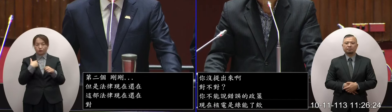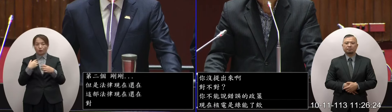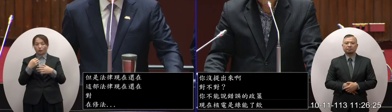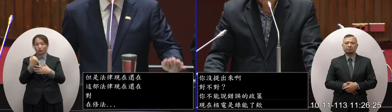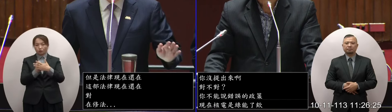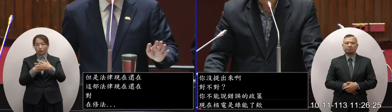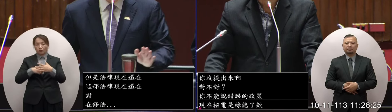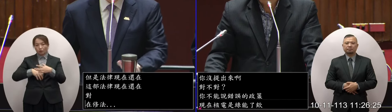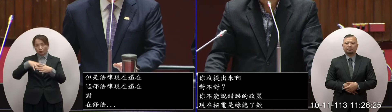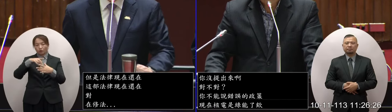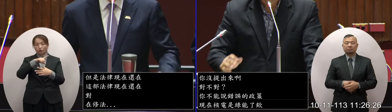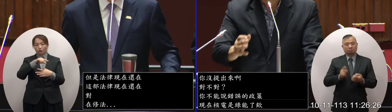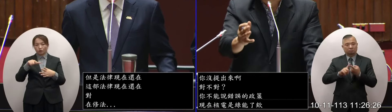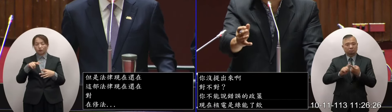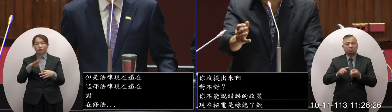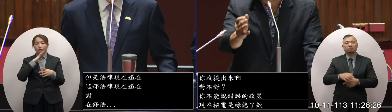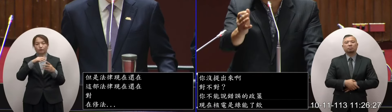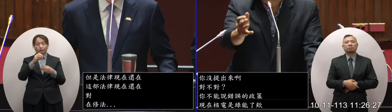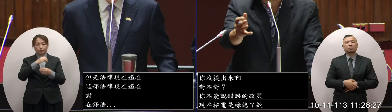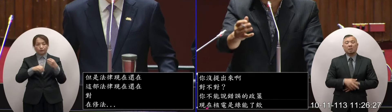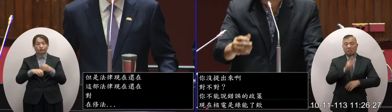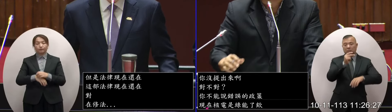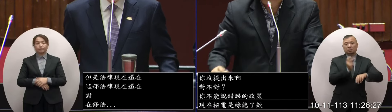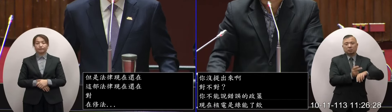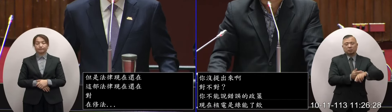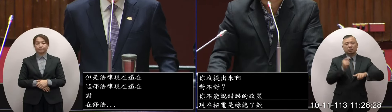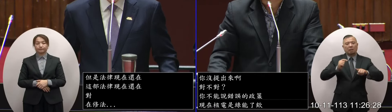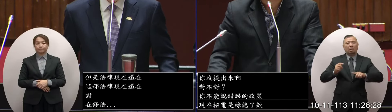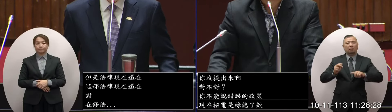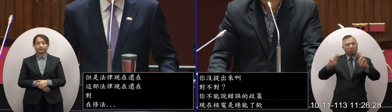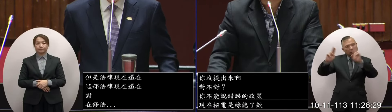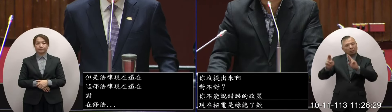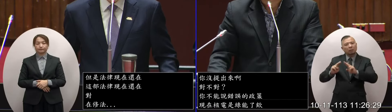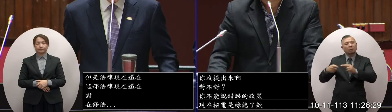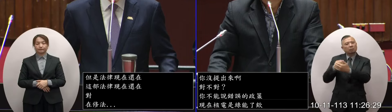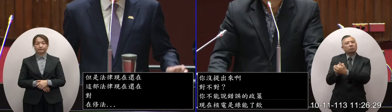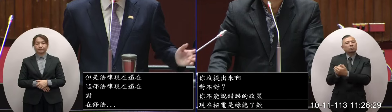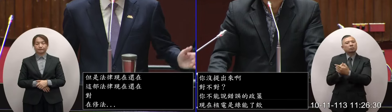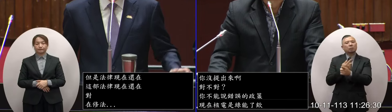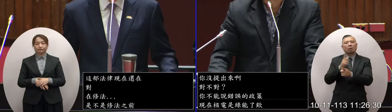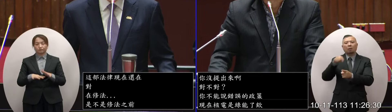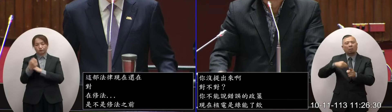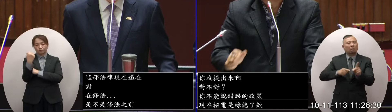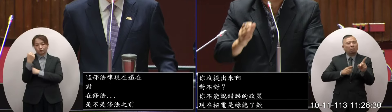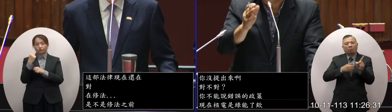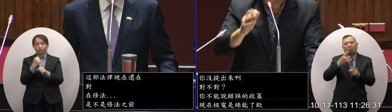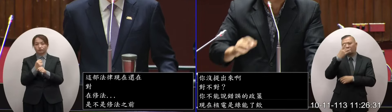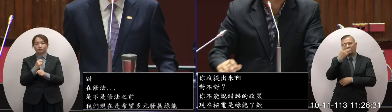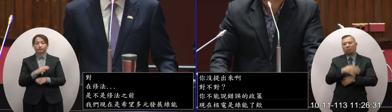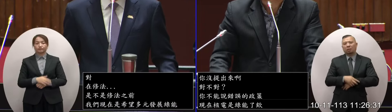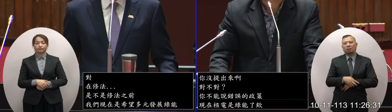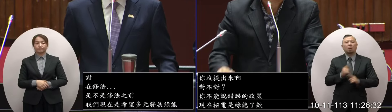但是科技儲能 現在還跟不上啊 這個正在努力當中啊